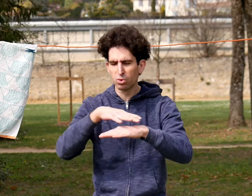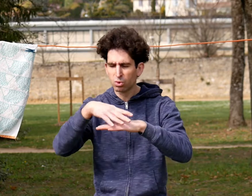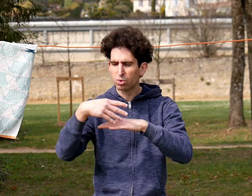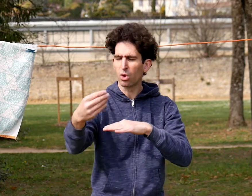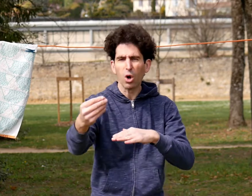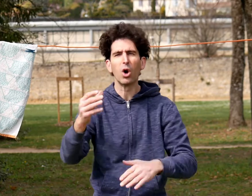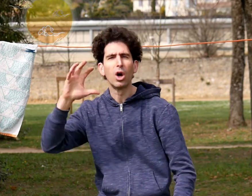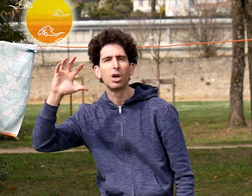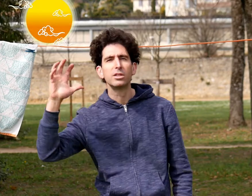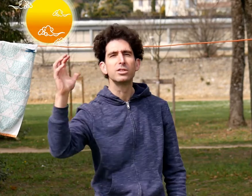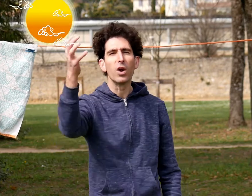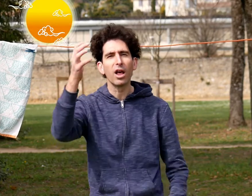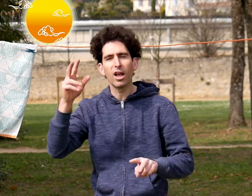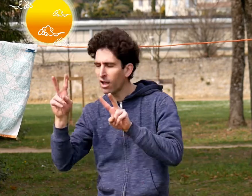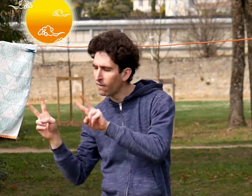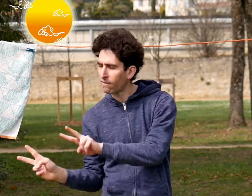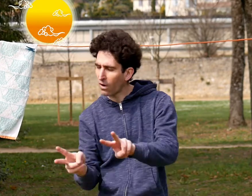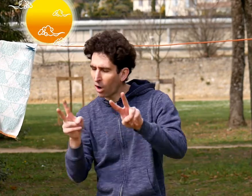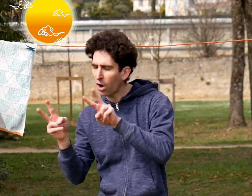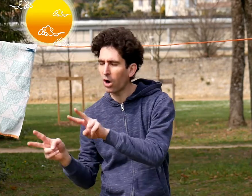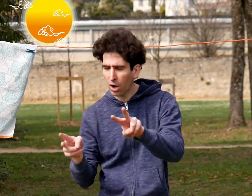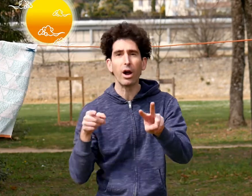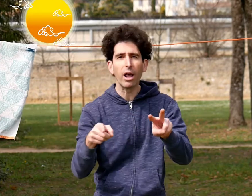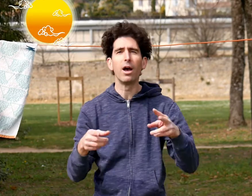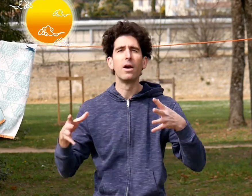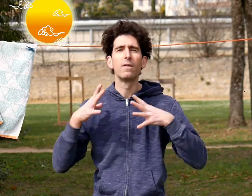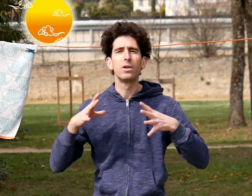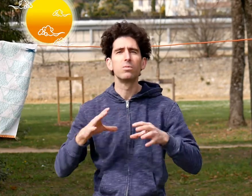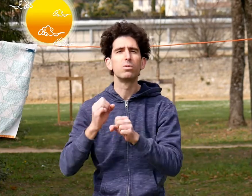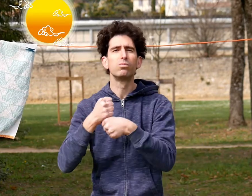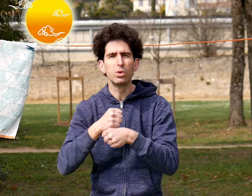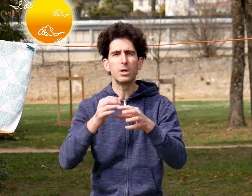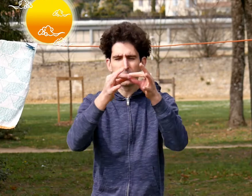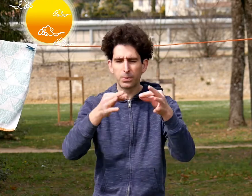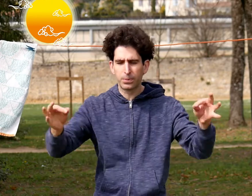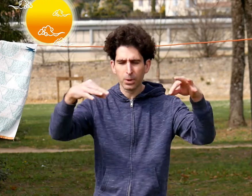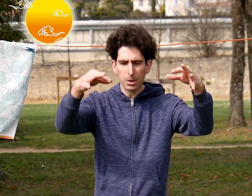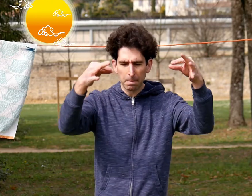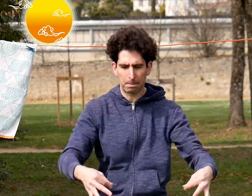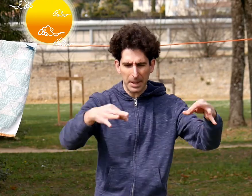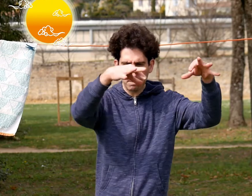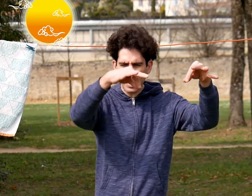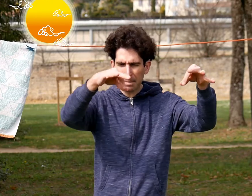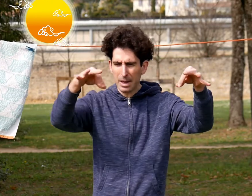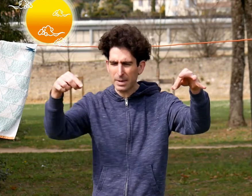quand il y a du soleil dehors avec du vent, là on étend les vêtements mouillés